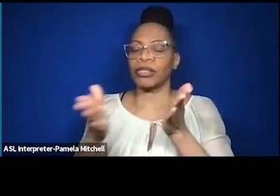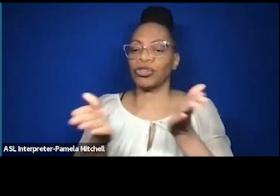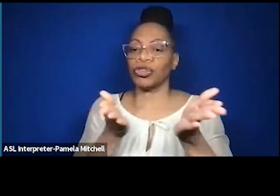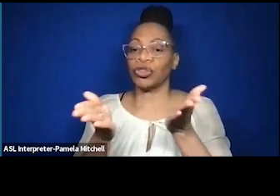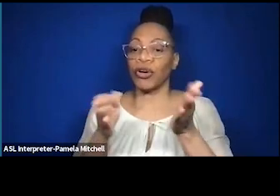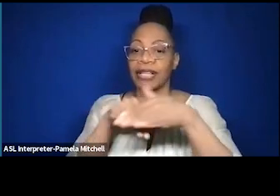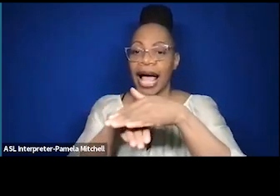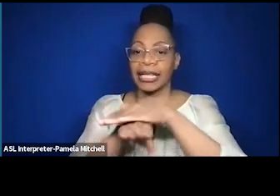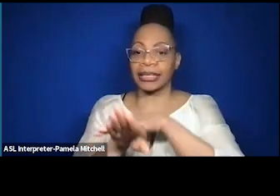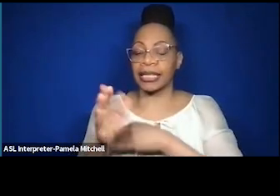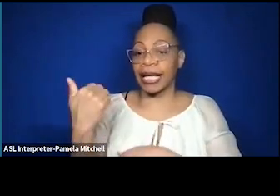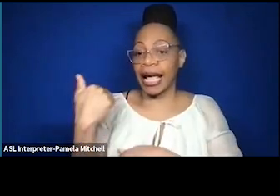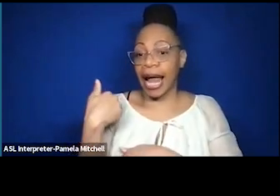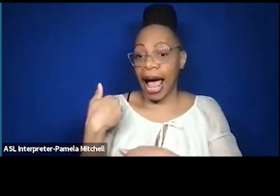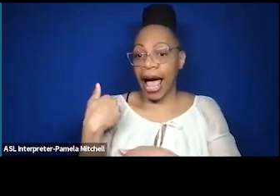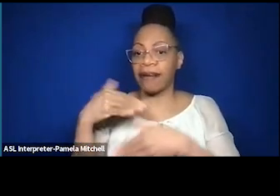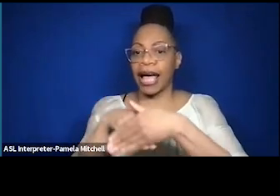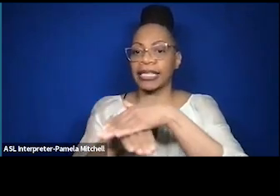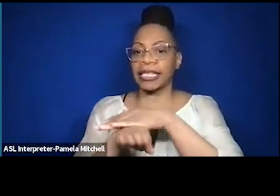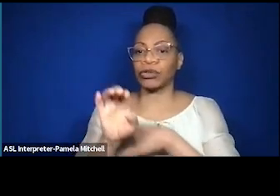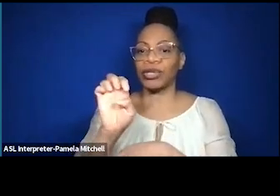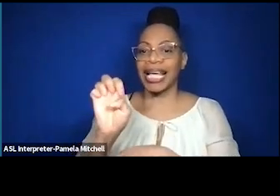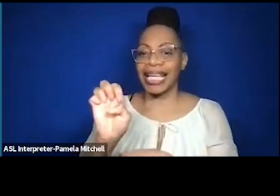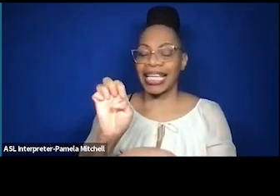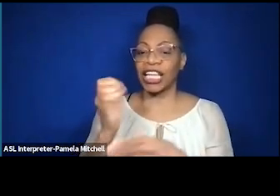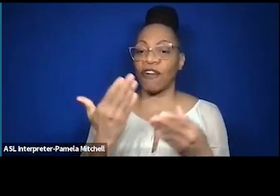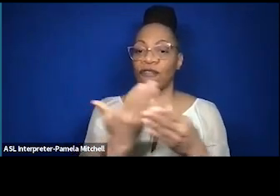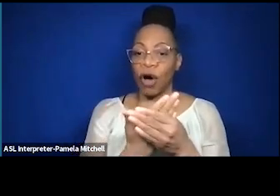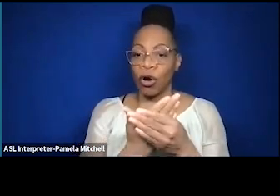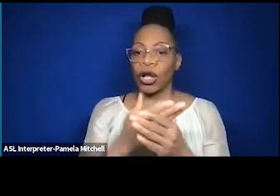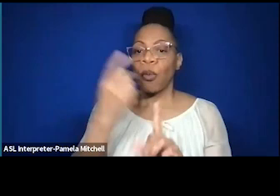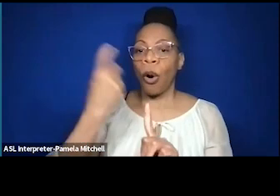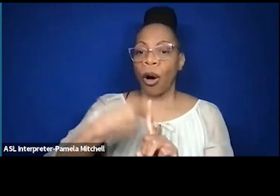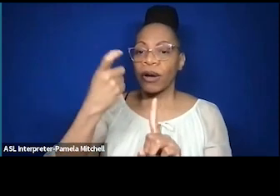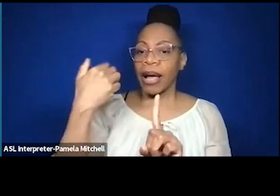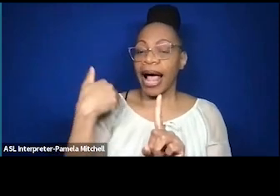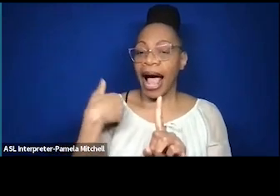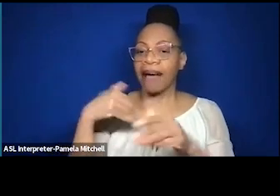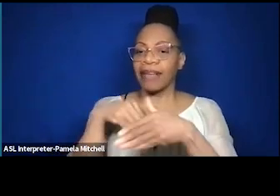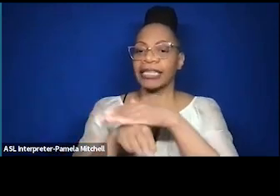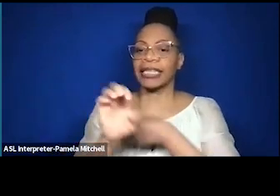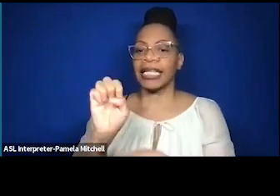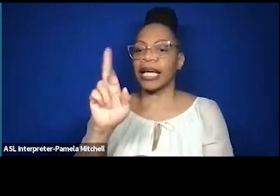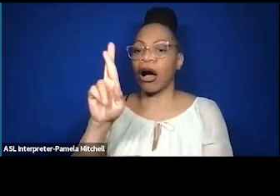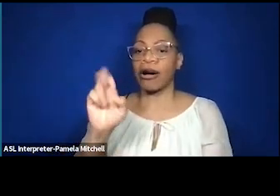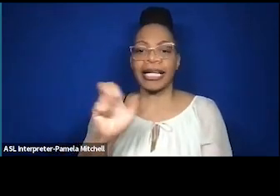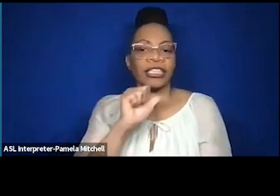y tienen acceso a la eFolder, automáticamente tendrán acceso a ERE y no tendrán que registrarse por separado.